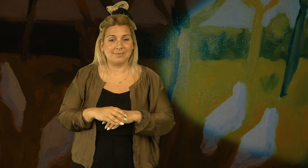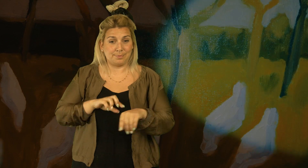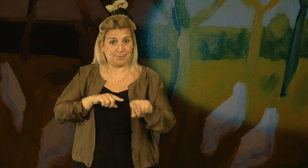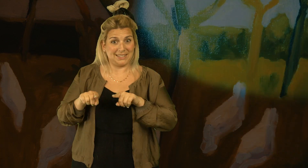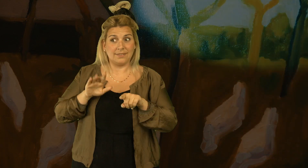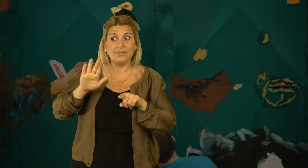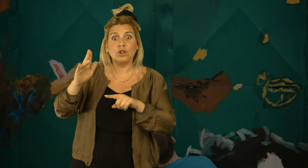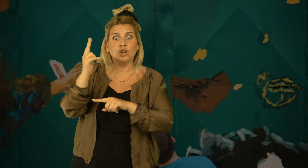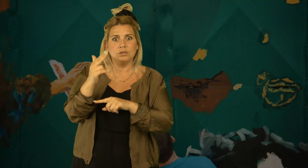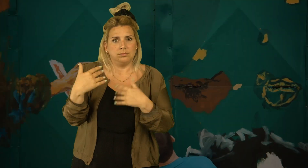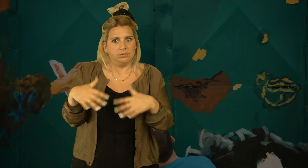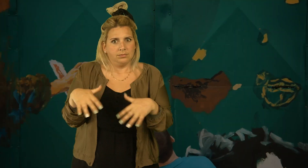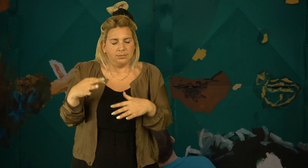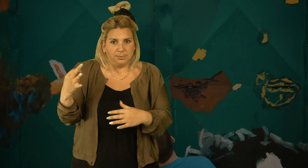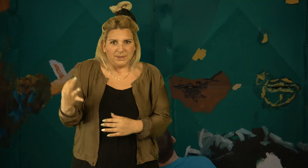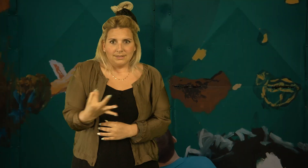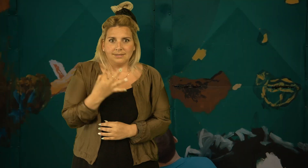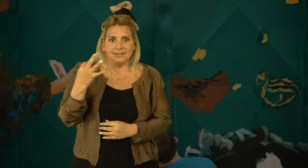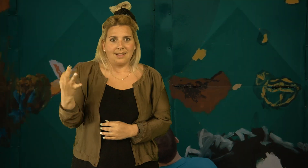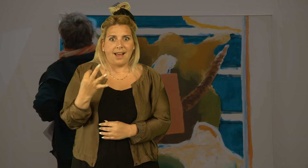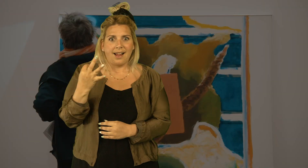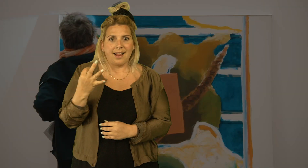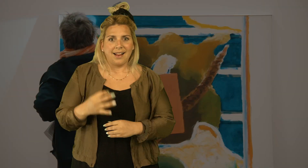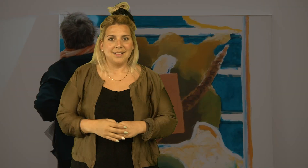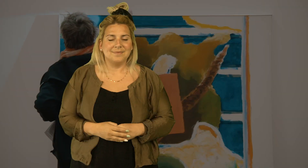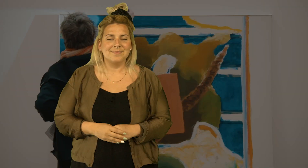Dit alles maakt zijn kunst zeer uniek.